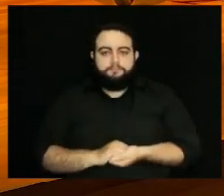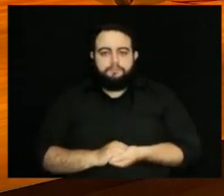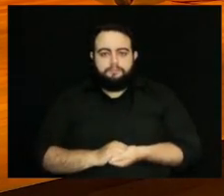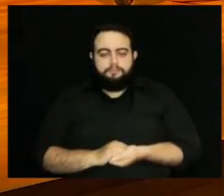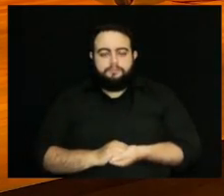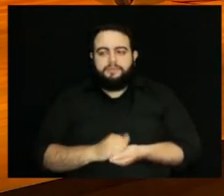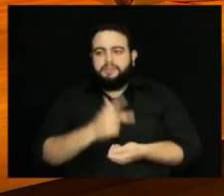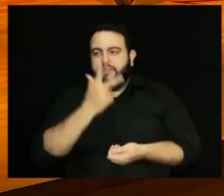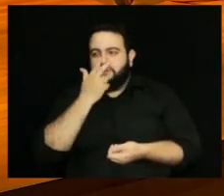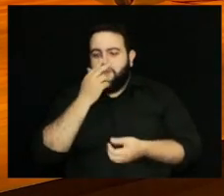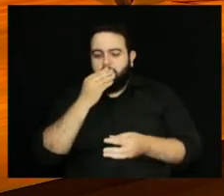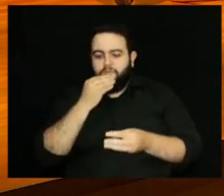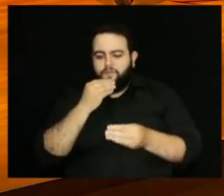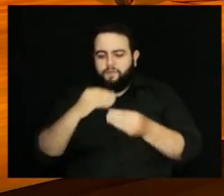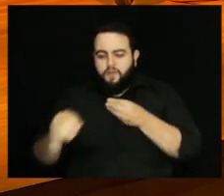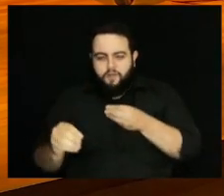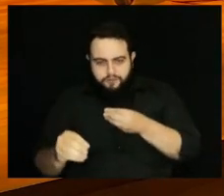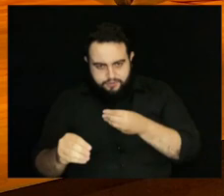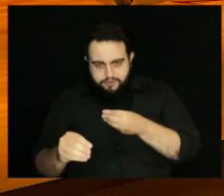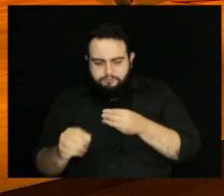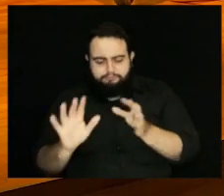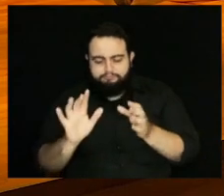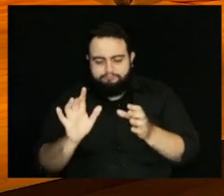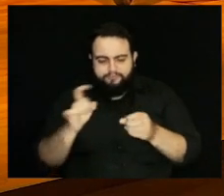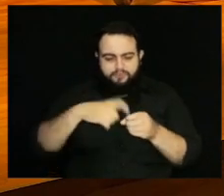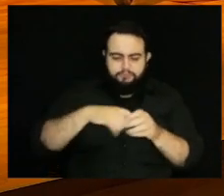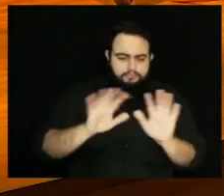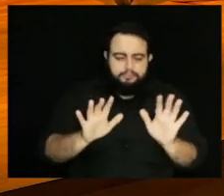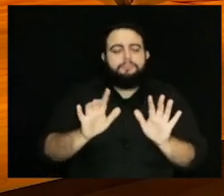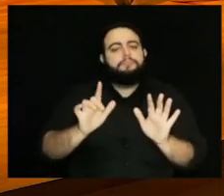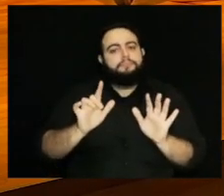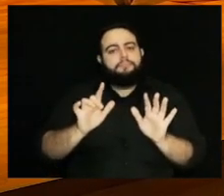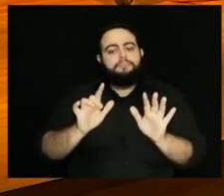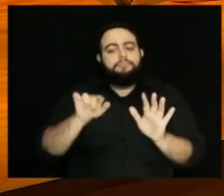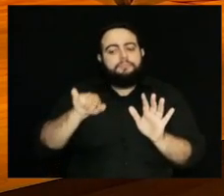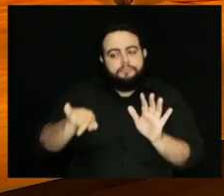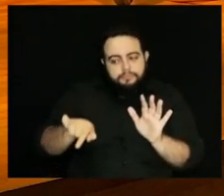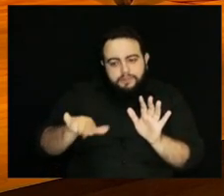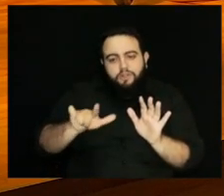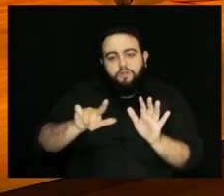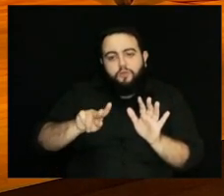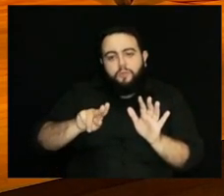fecha, volta para esse aqui e conclui. Aí tem a segunda parte... ele não tinha essa marra, então a